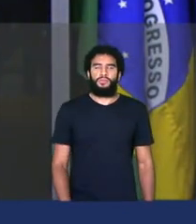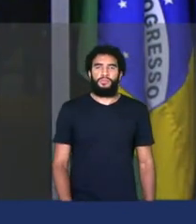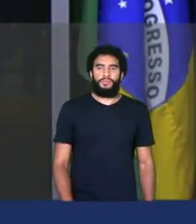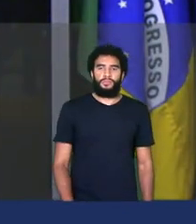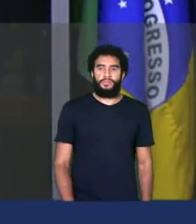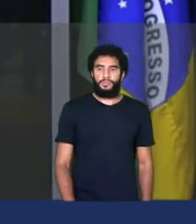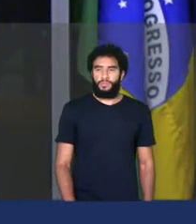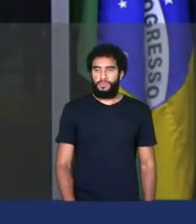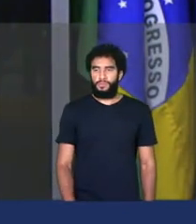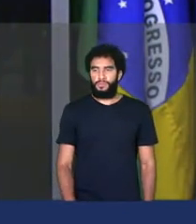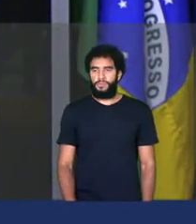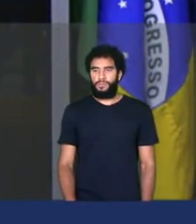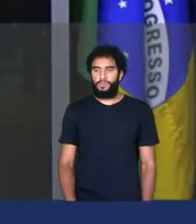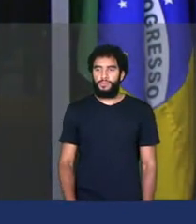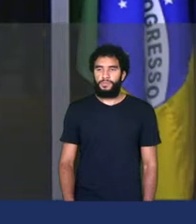ISSO É INADMISSÍVEL. TAMBÉ M, PRESIDENTE, EU QUERIA FALAR